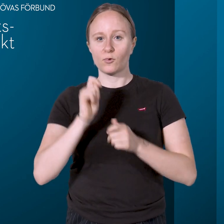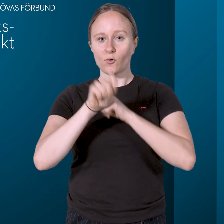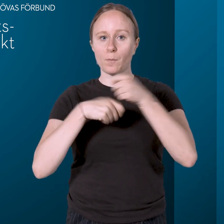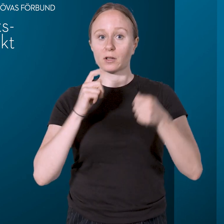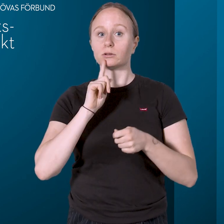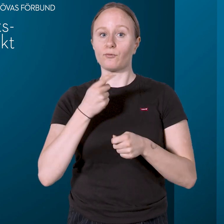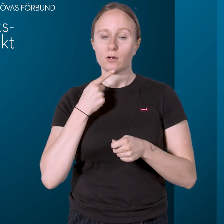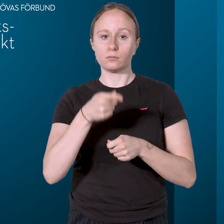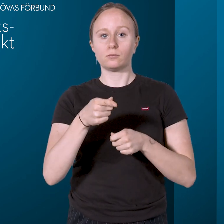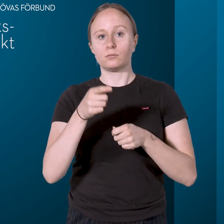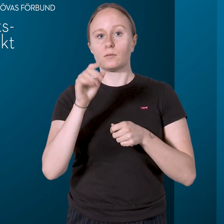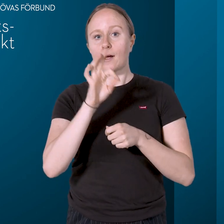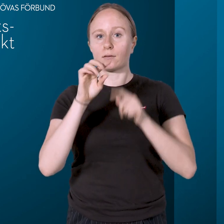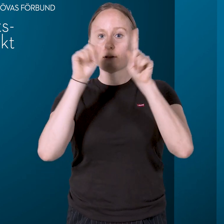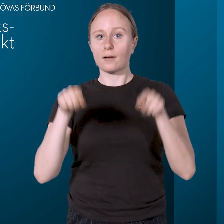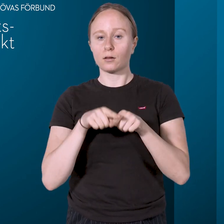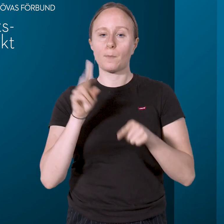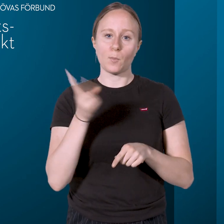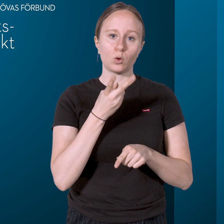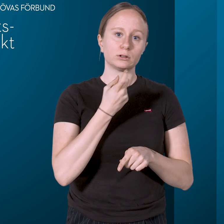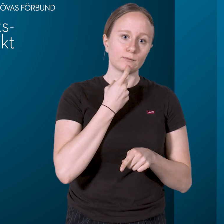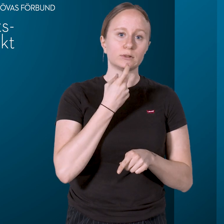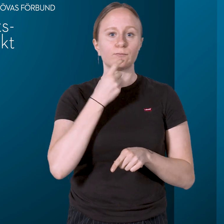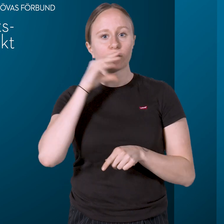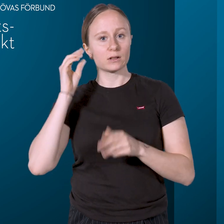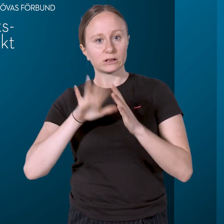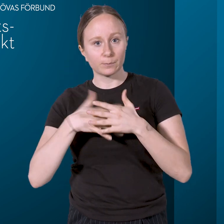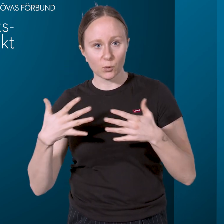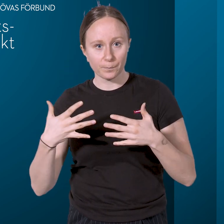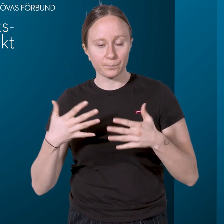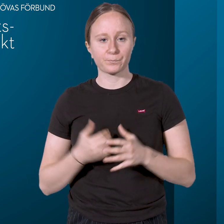Förbundet svarade på enkäten för de båda inhemska teckenspråkens del.